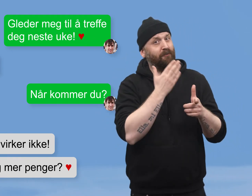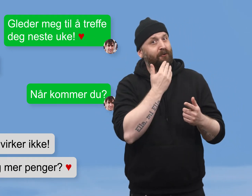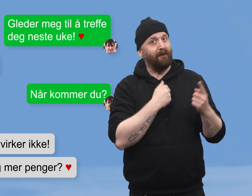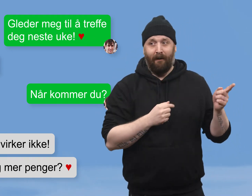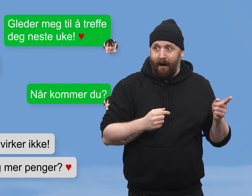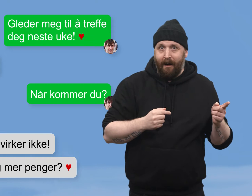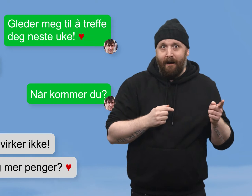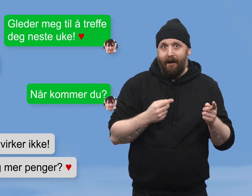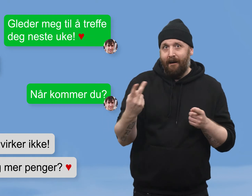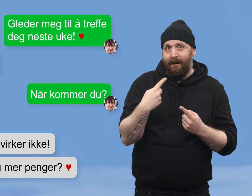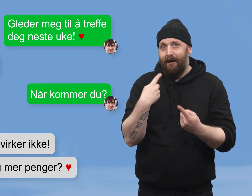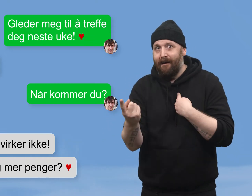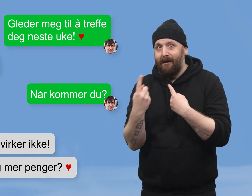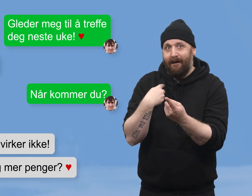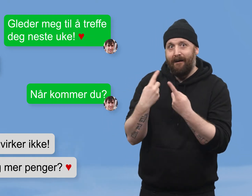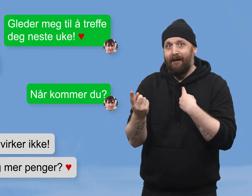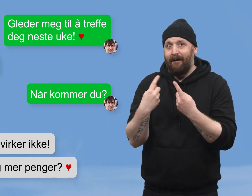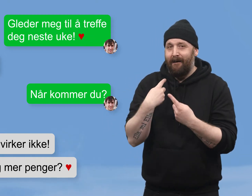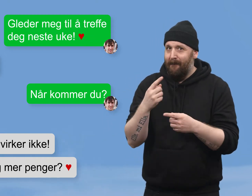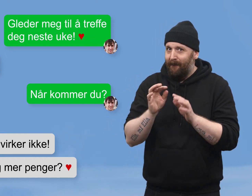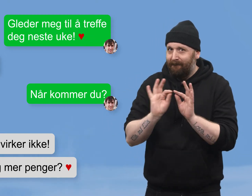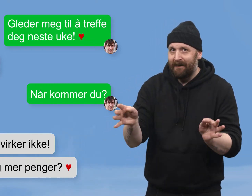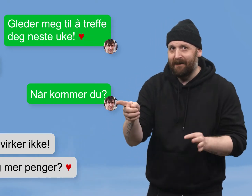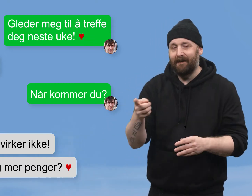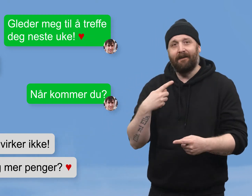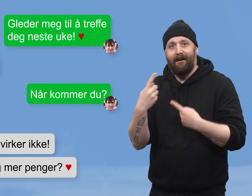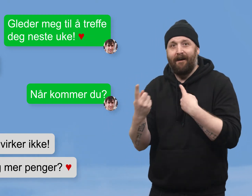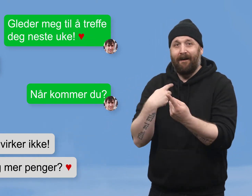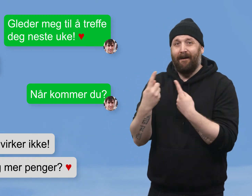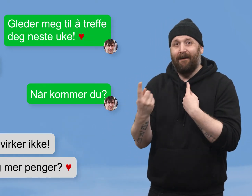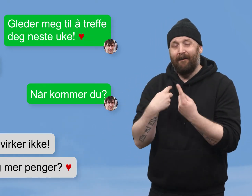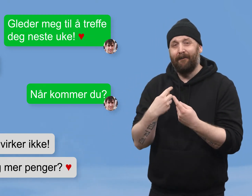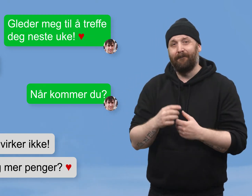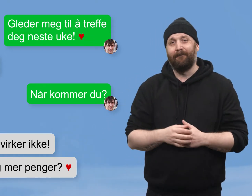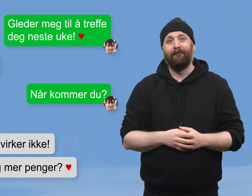Og så kommuniserer de med uvitende mennesker som blir sjarmert.